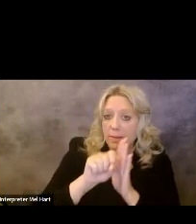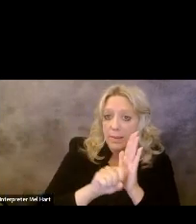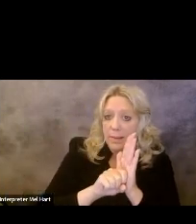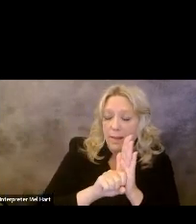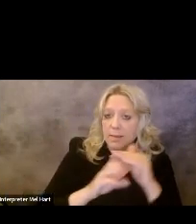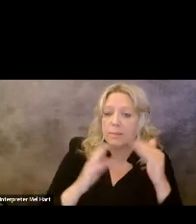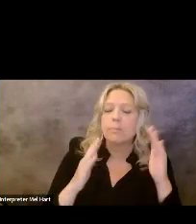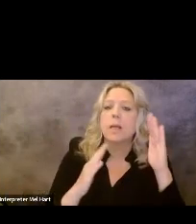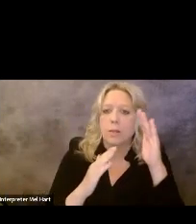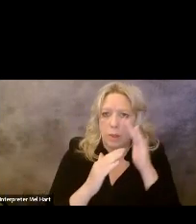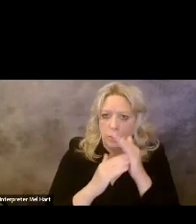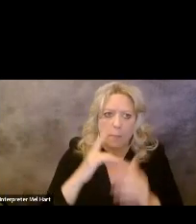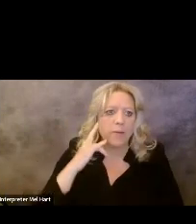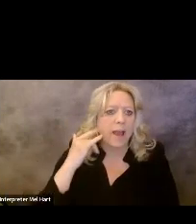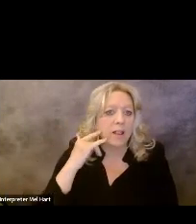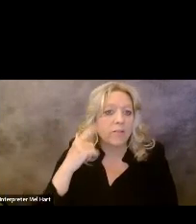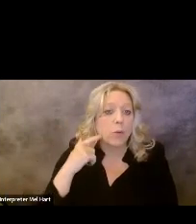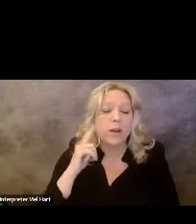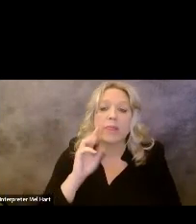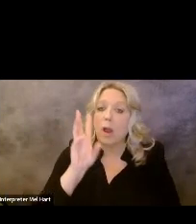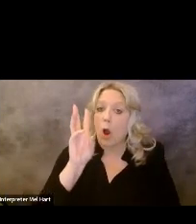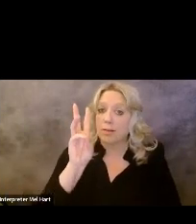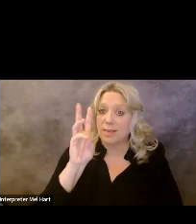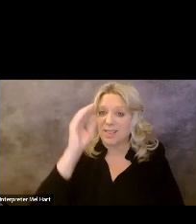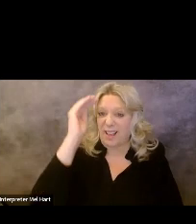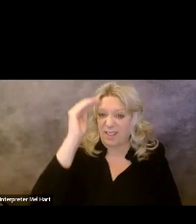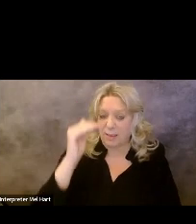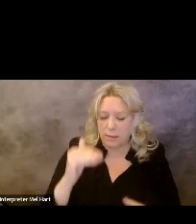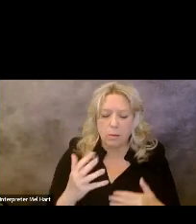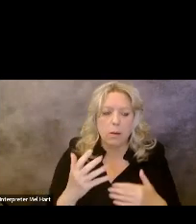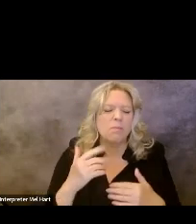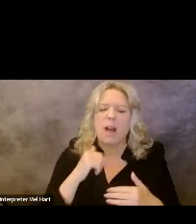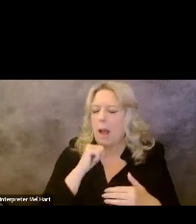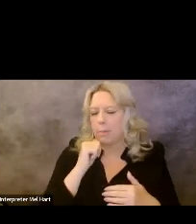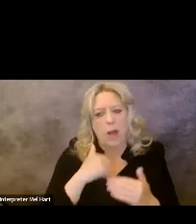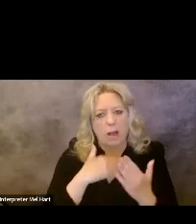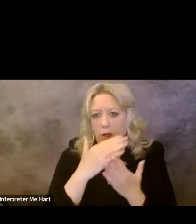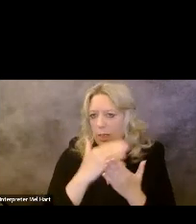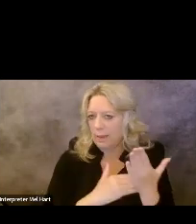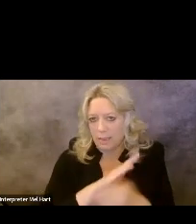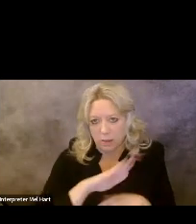ellos así que yo No los enumeraré ahora mismo. Voy a presentarles algunas de las